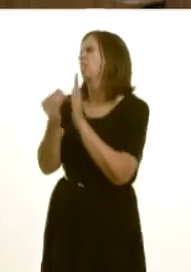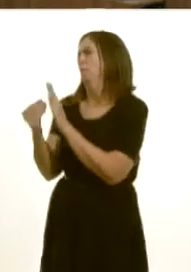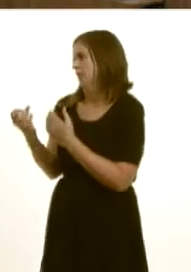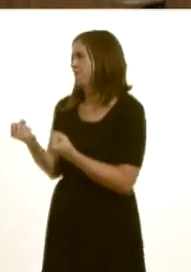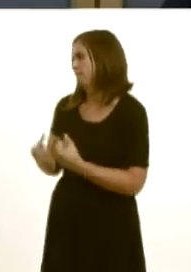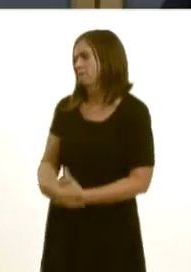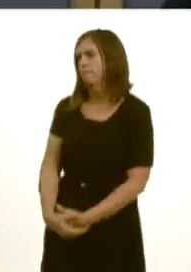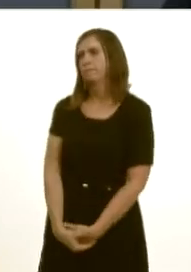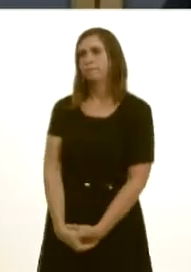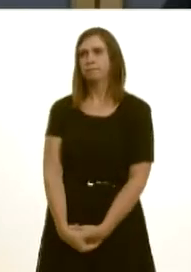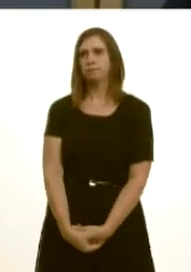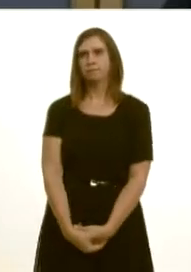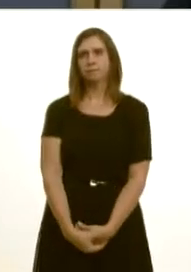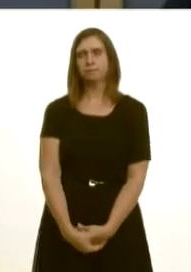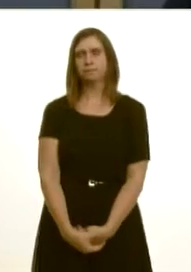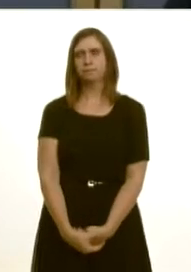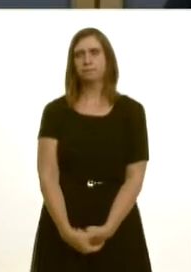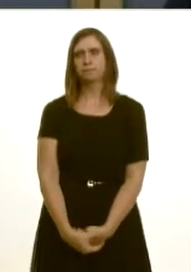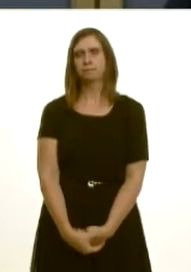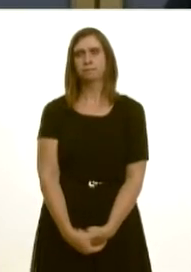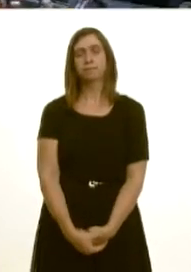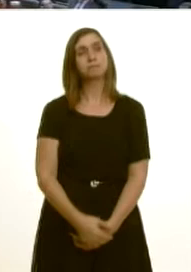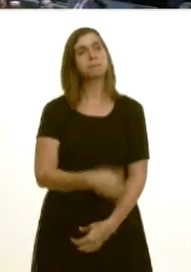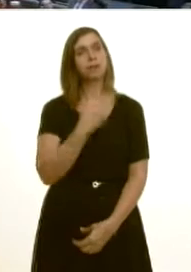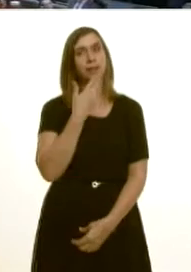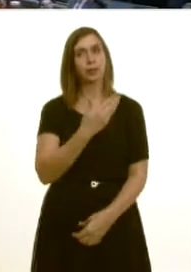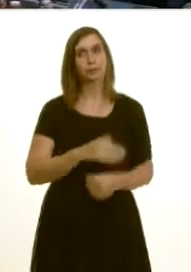ifanc ac mae yno sawl enghraifft arall. Simon Thomas: Brif Weinidog, sut ydych chi’n